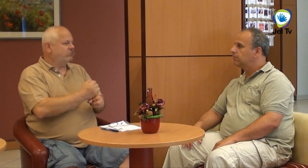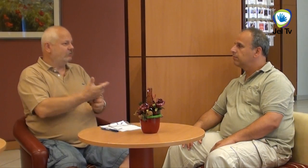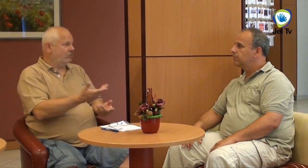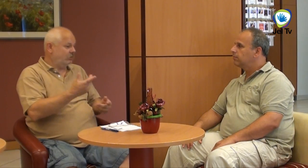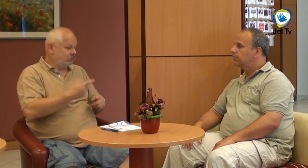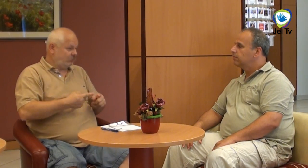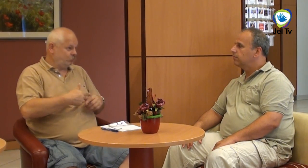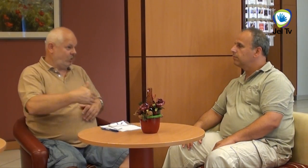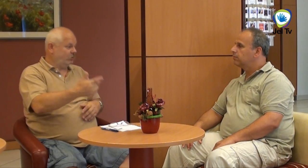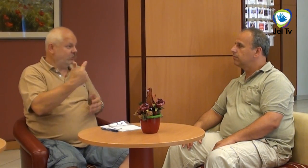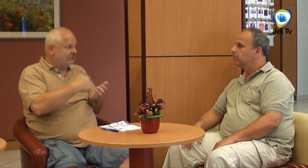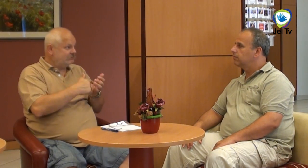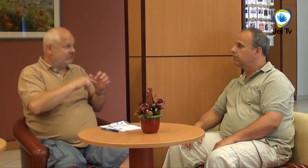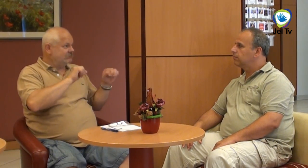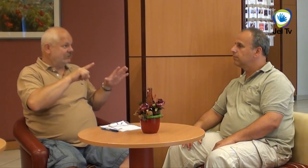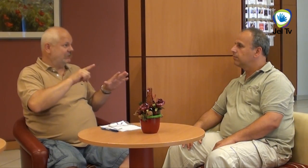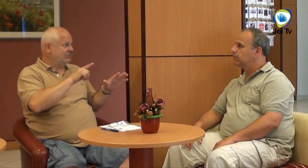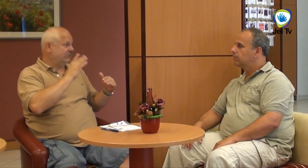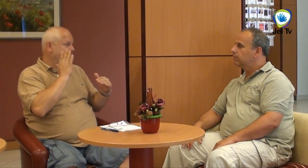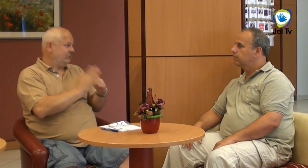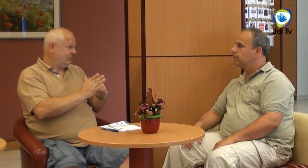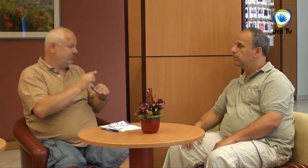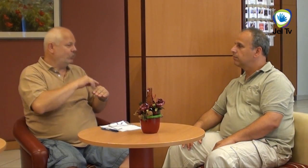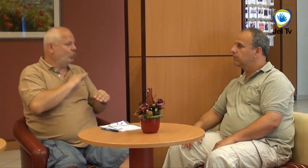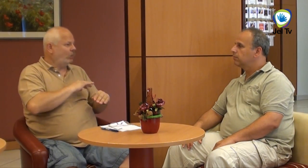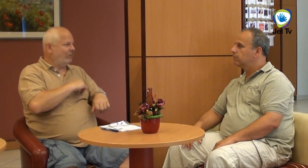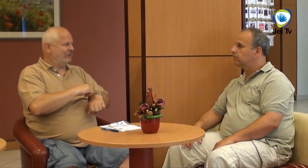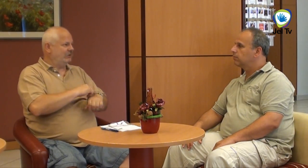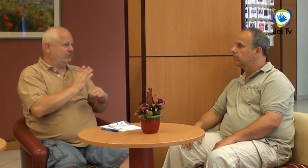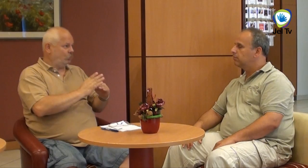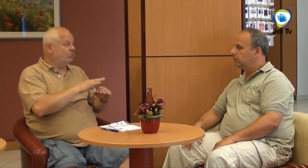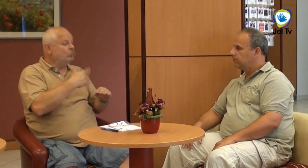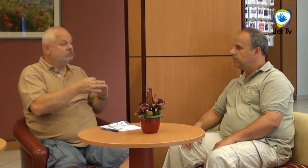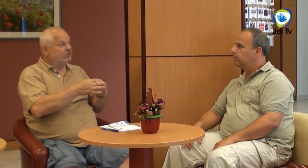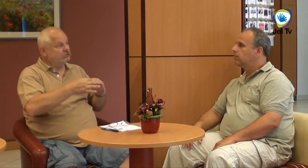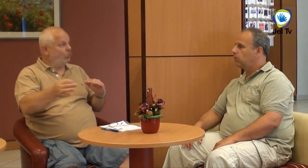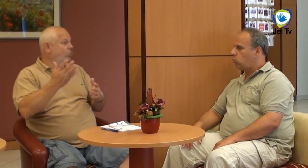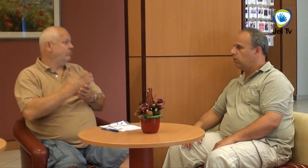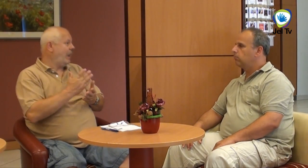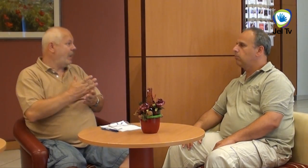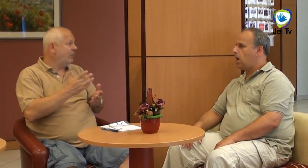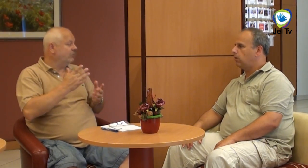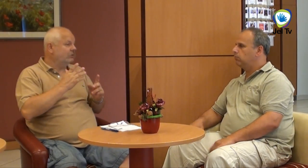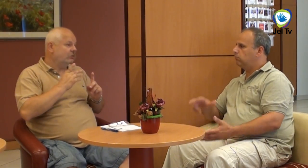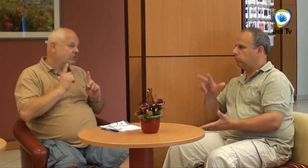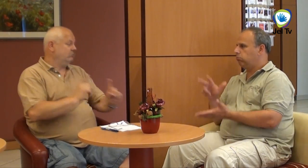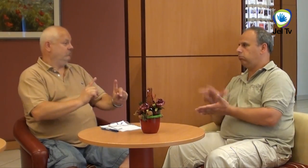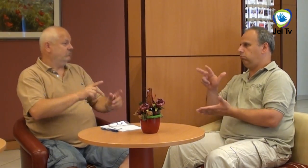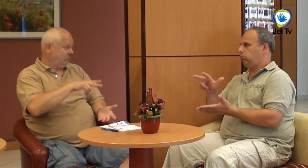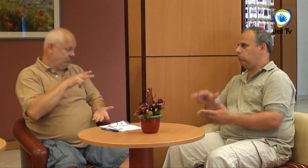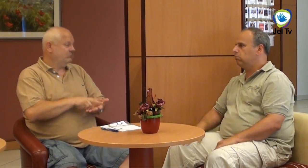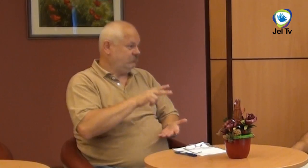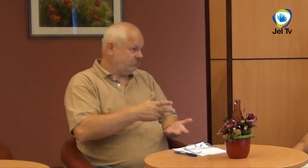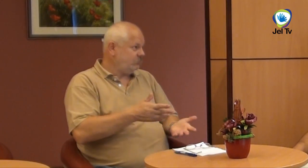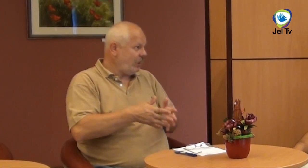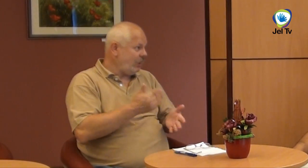Jelezték már, hogy 2017-ig van türelmi idő, és közeledik az az idő, amikor is mindenhol el kell, hogy ismerjék a jelnyelvet.